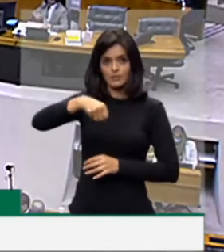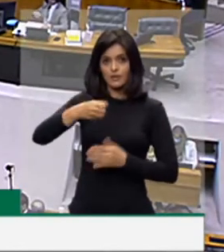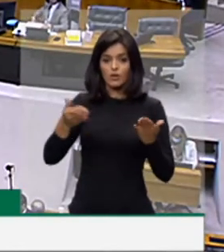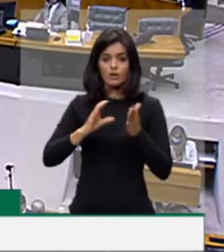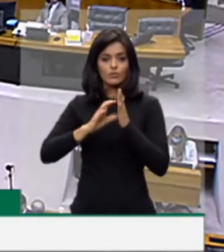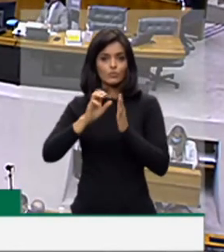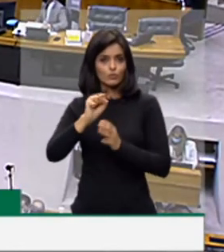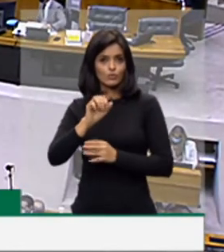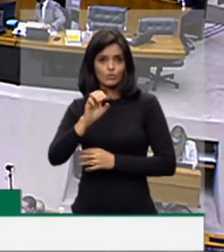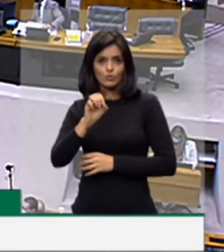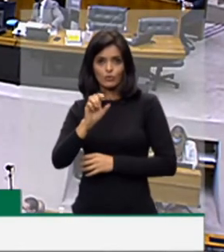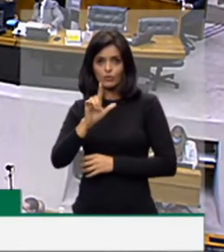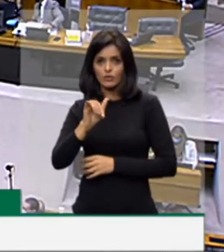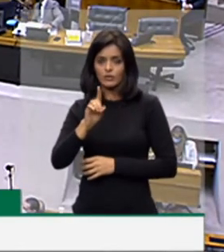[PRESIDENTE]: DEM? -- [DEPUTADO]: APESAR DO